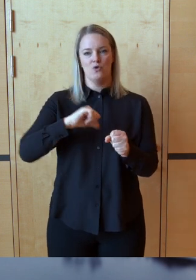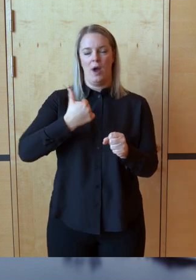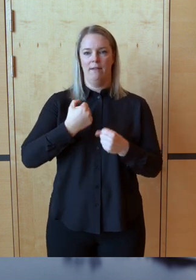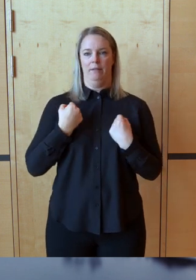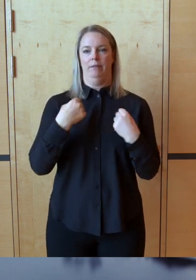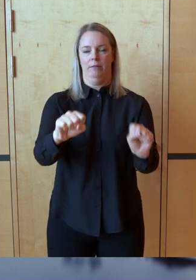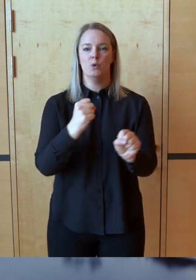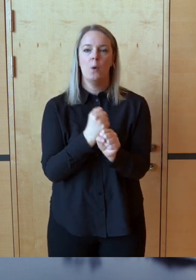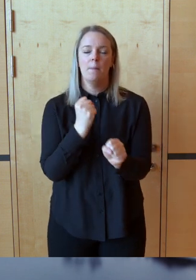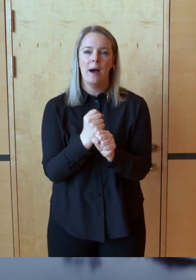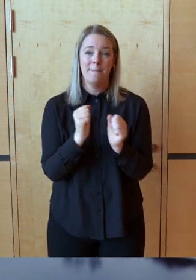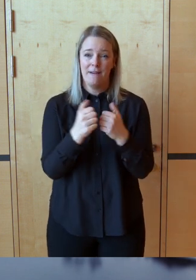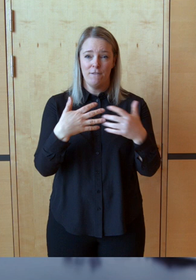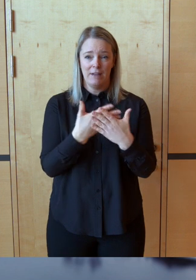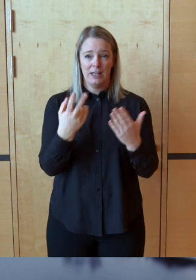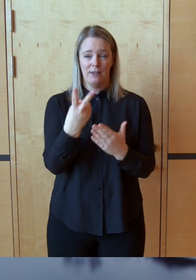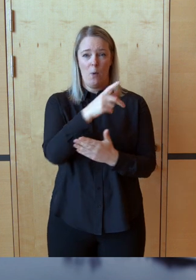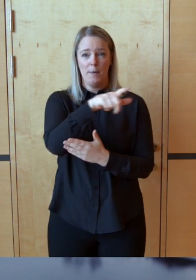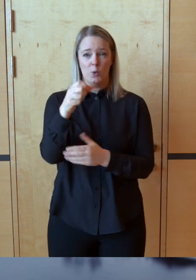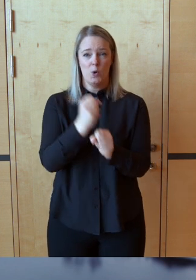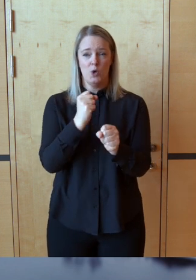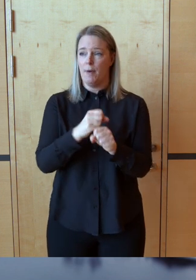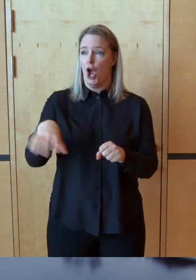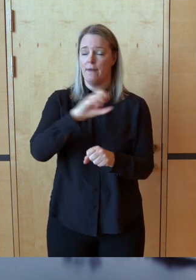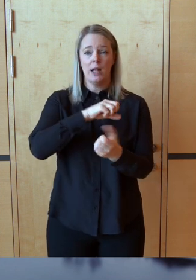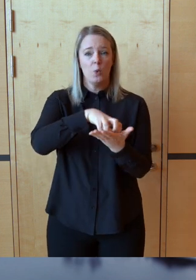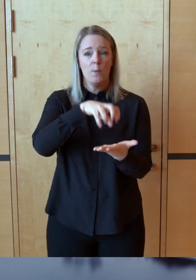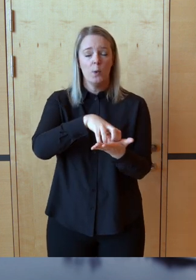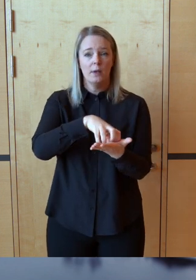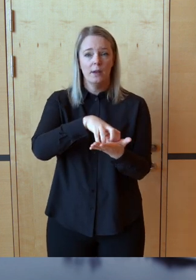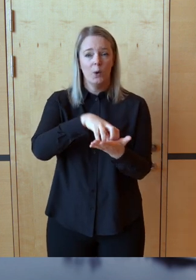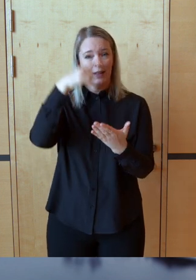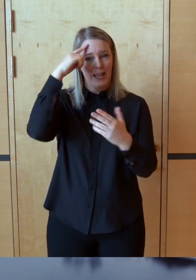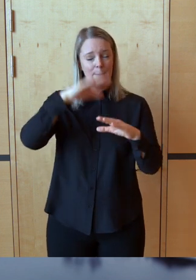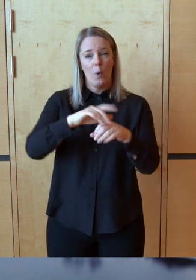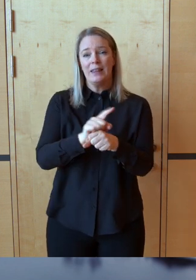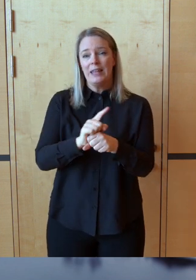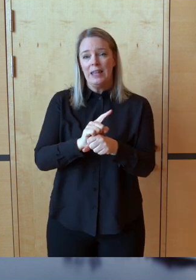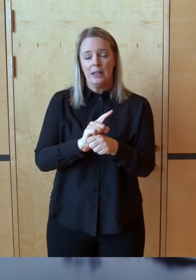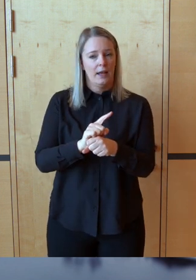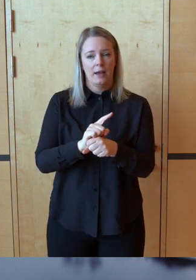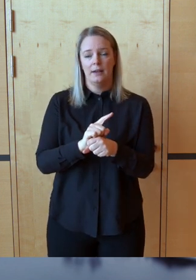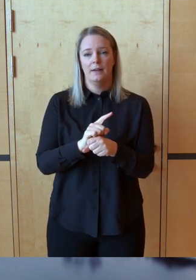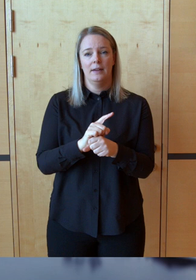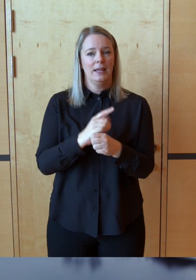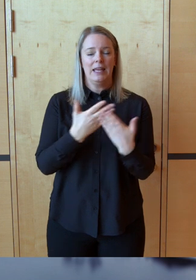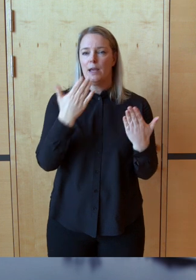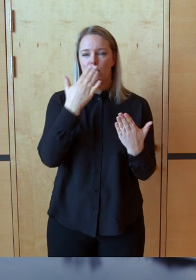Varför sätter vi inte 2 personer runt om i kommun och räknar ner tiden Nej för att det är ingen riktig räddningstjänst